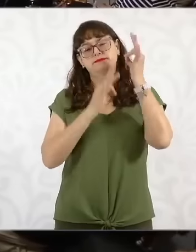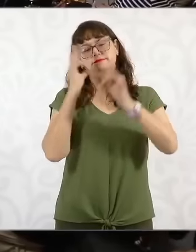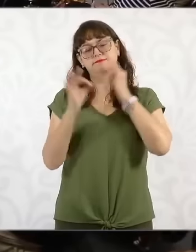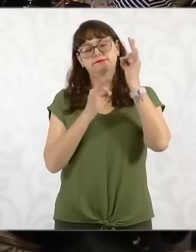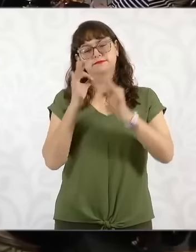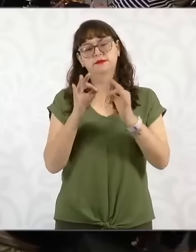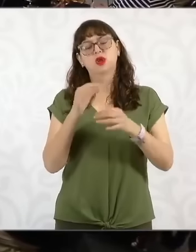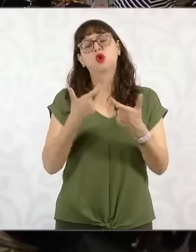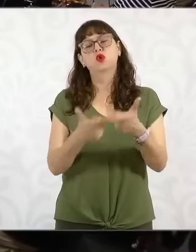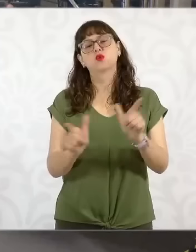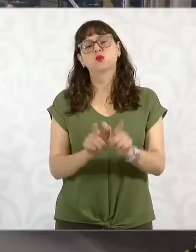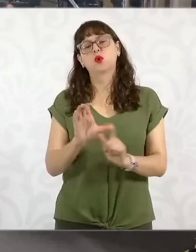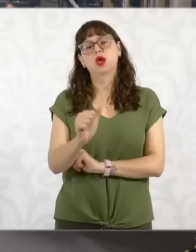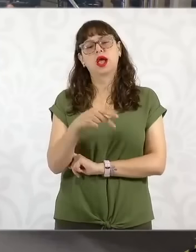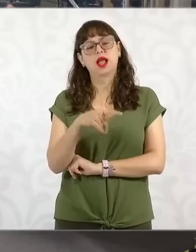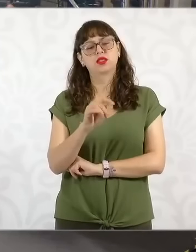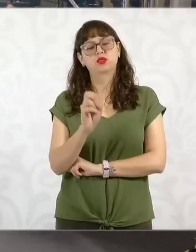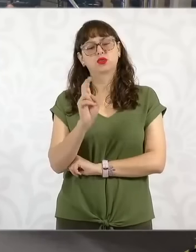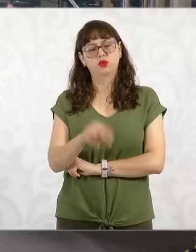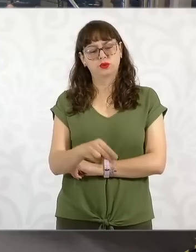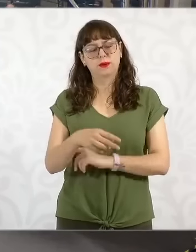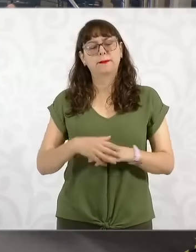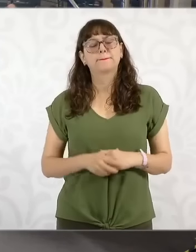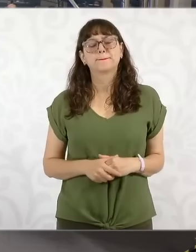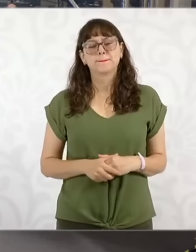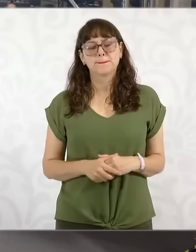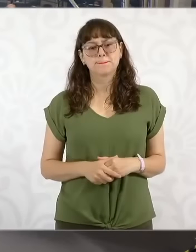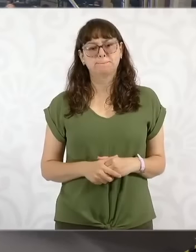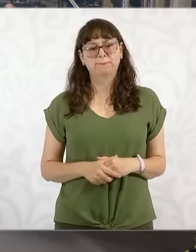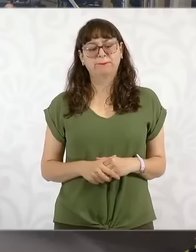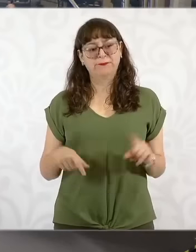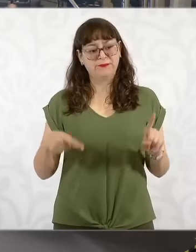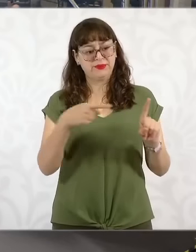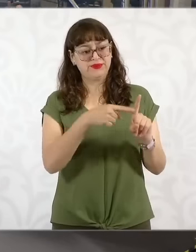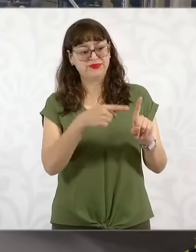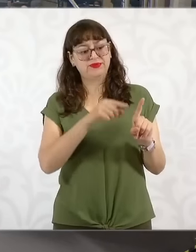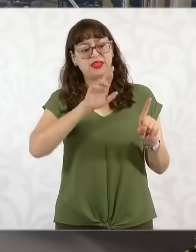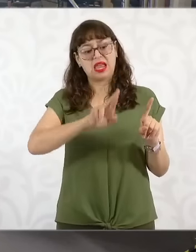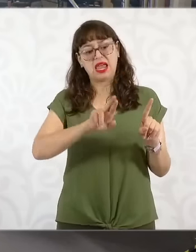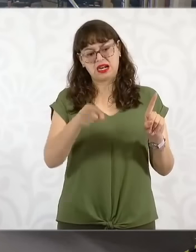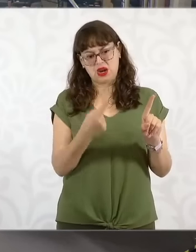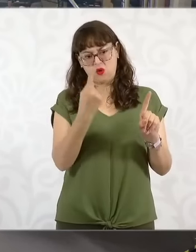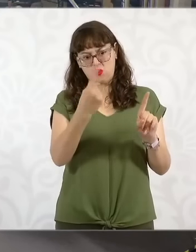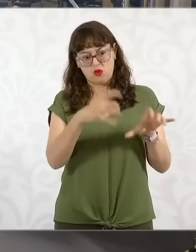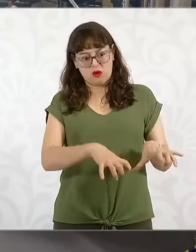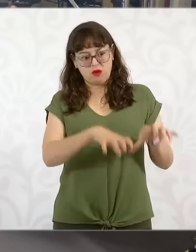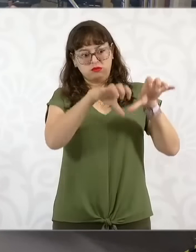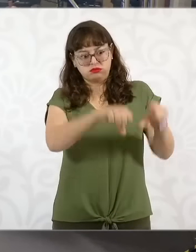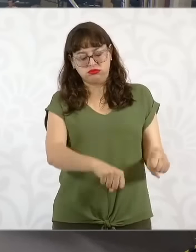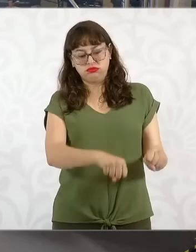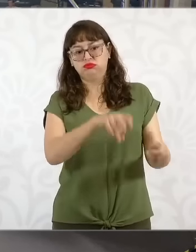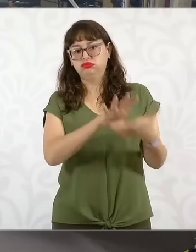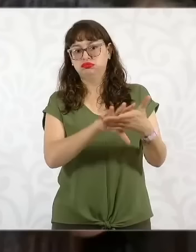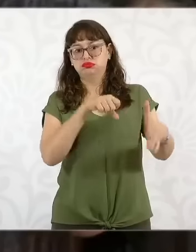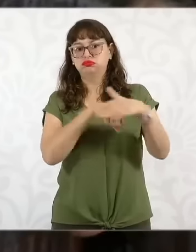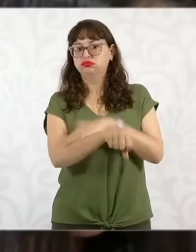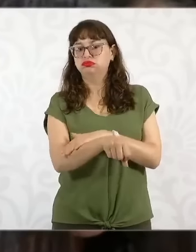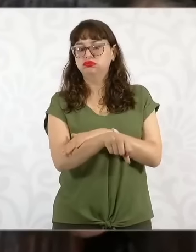Grupo Cantón. Al hablar de la detención del R1, estamos hablando de de cuántos elementos este